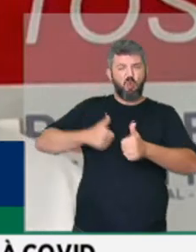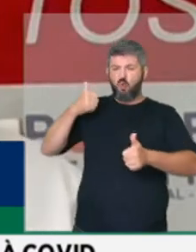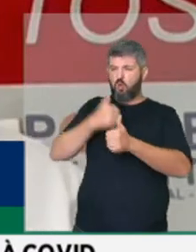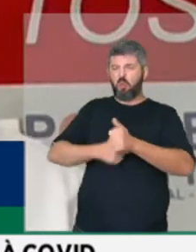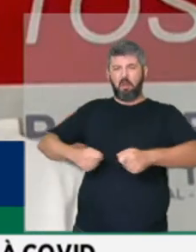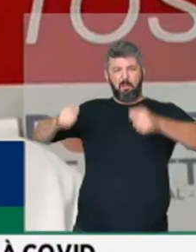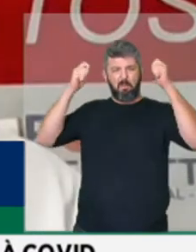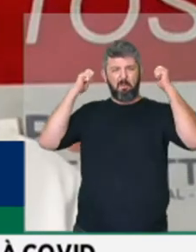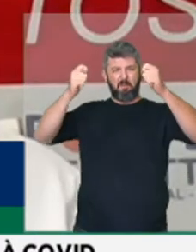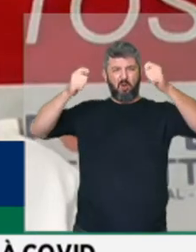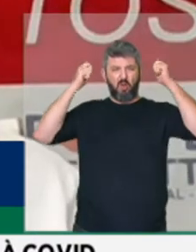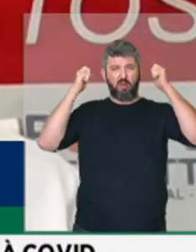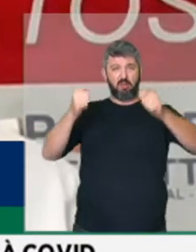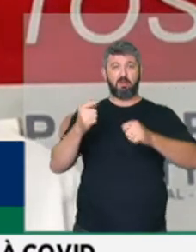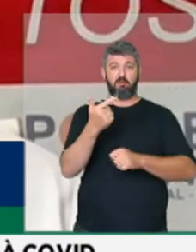CONTRA A PRIVATIZAÇÃO, EM DEFESA DA VACINA ATÉ PORQUE